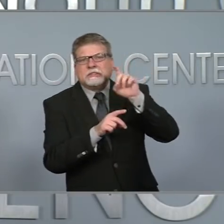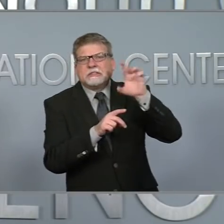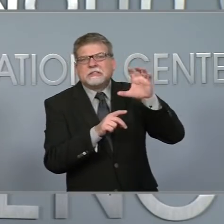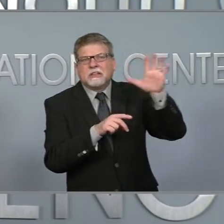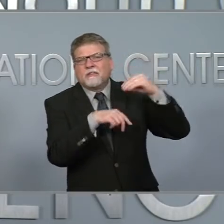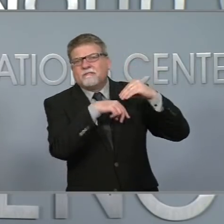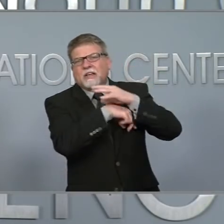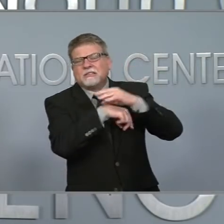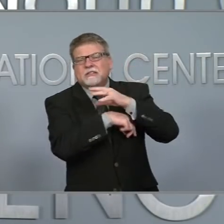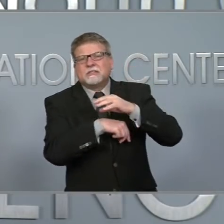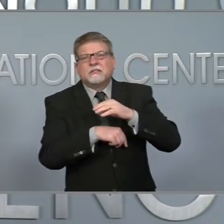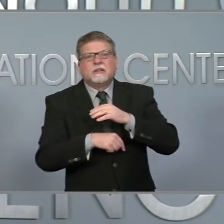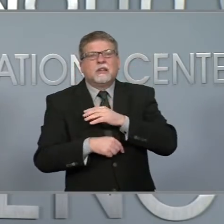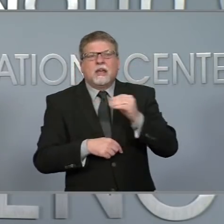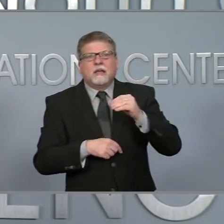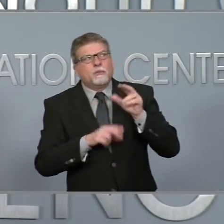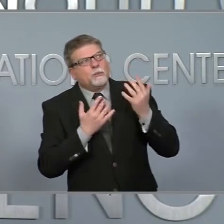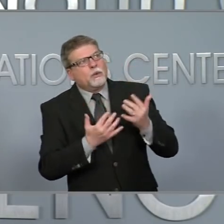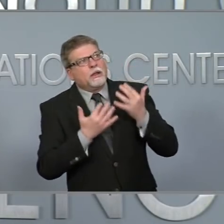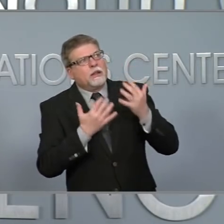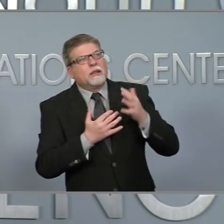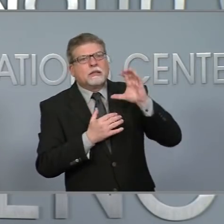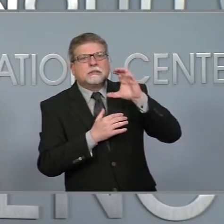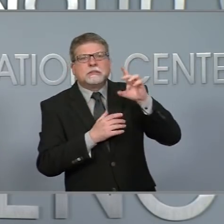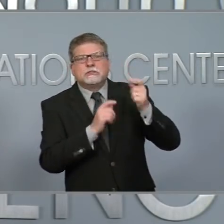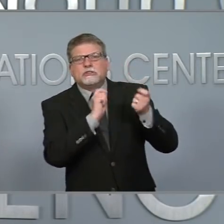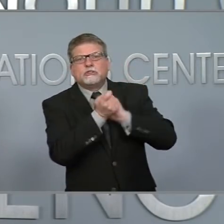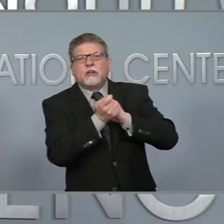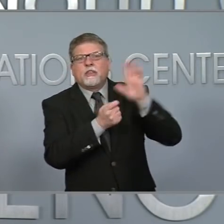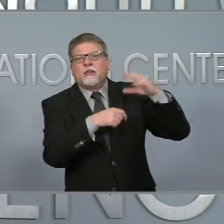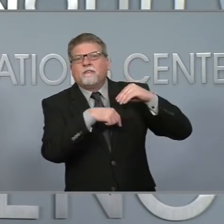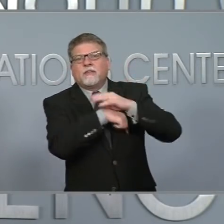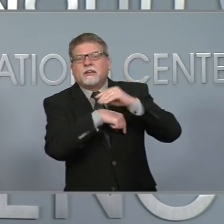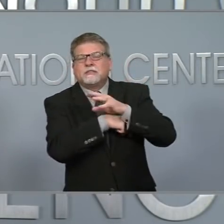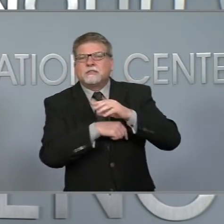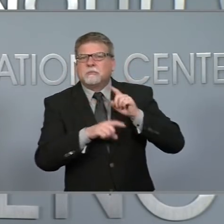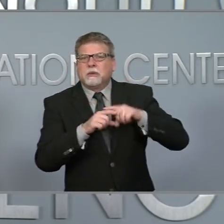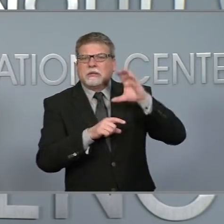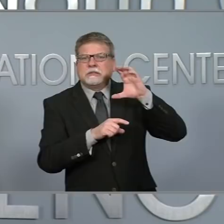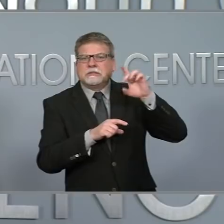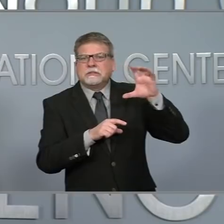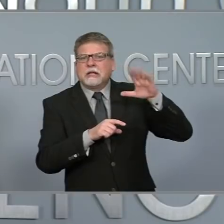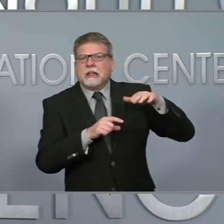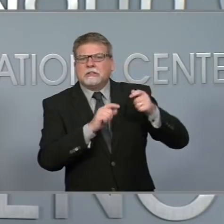desde in si pudiera preguntarle una de las cosas que estamos escuchando sobre los oficiales